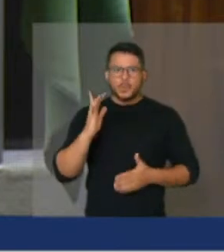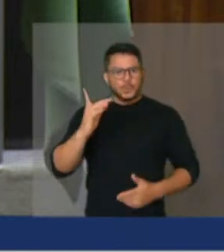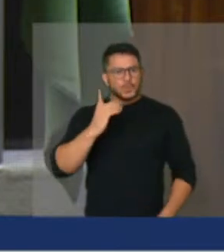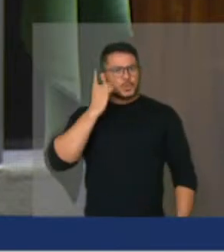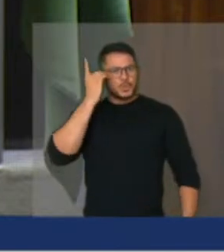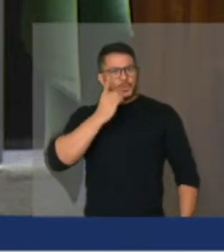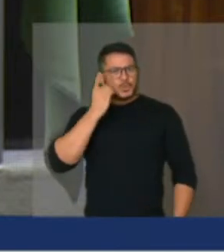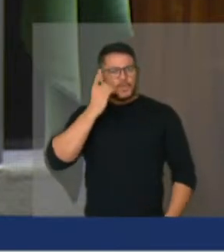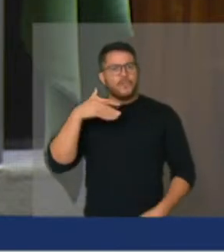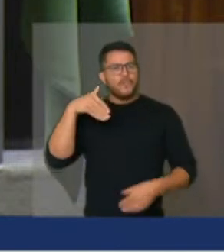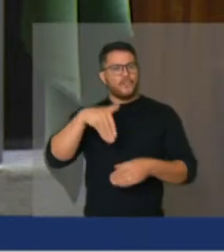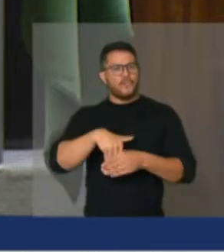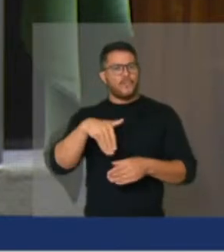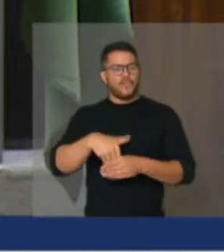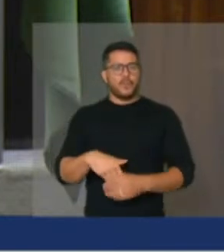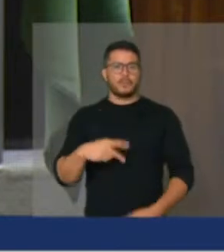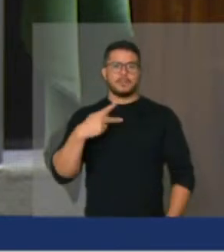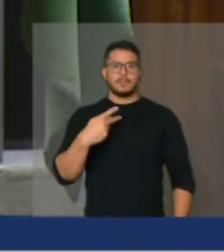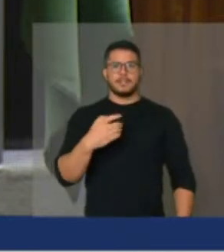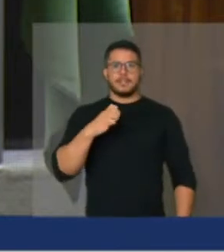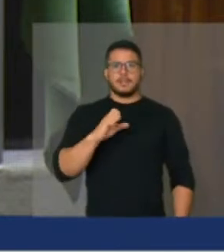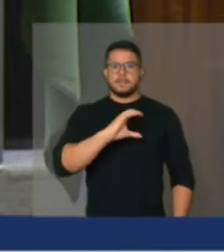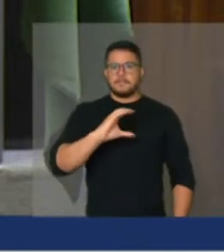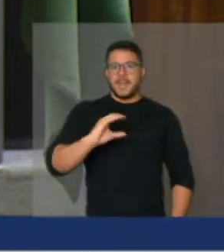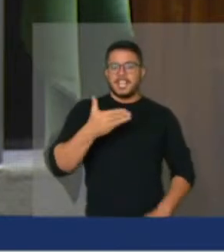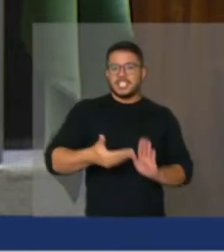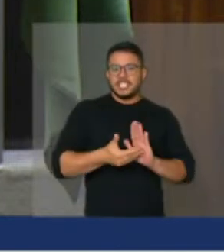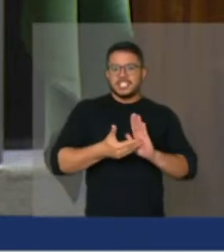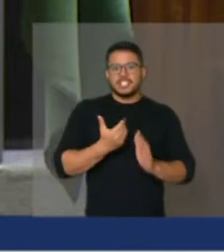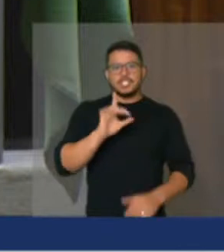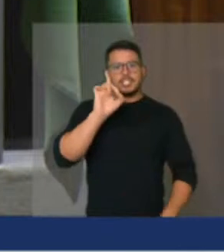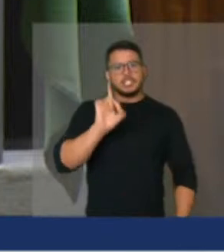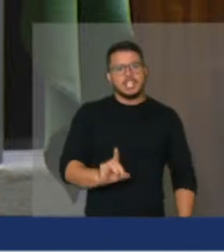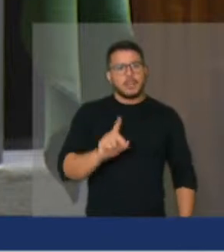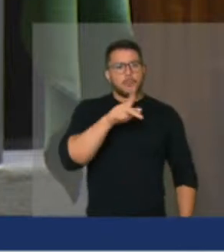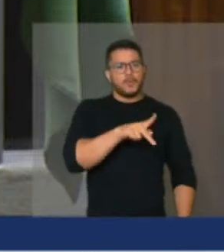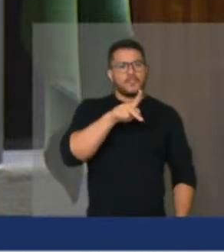PROFESSORES... DOS TRABALHADORES DA SAÚDE... DOS QUE SÃO CARREIRA TÍPICA DE